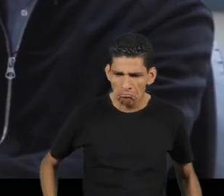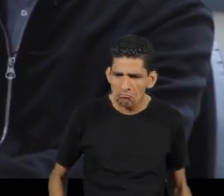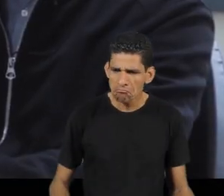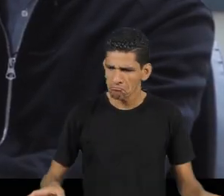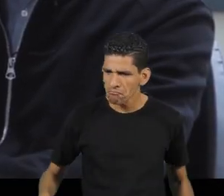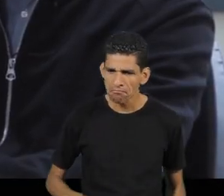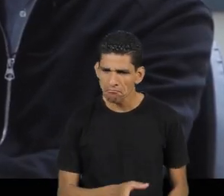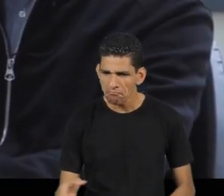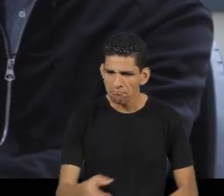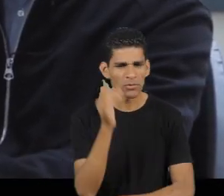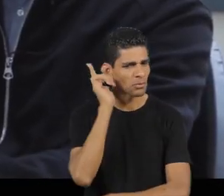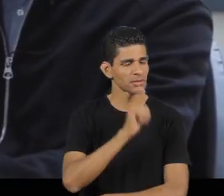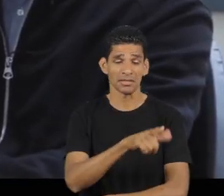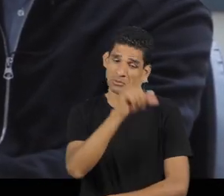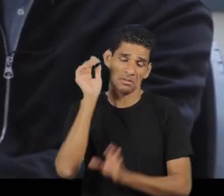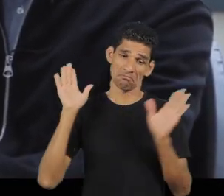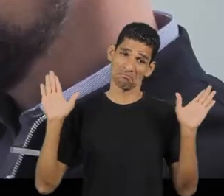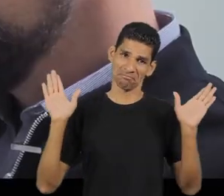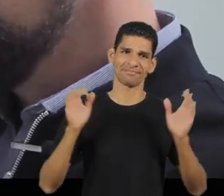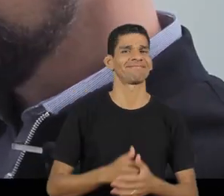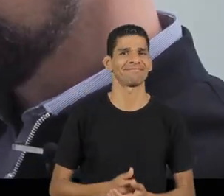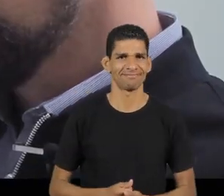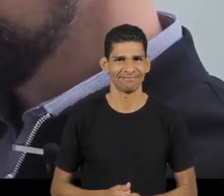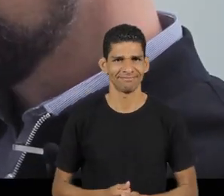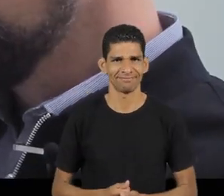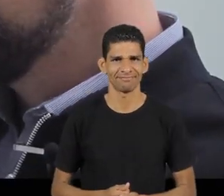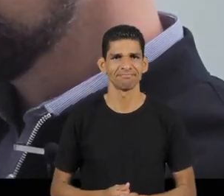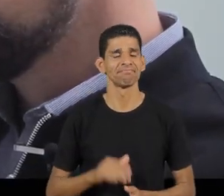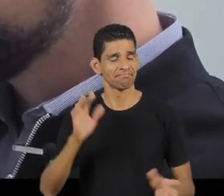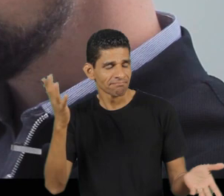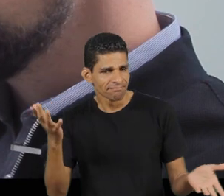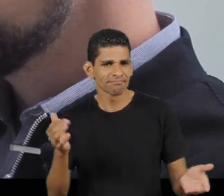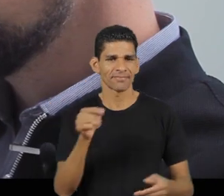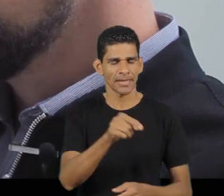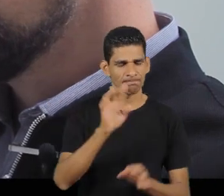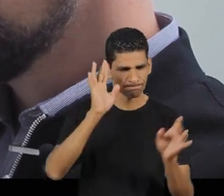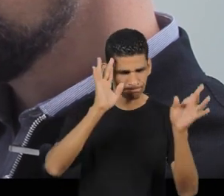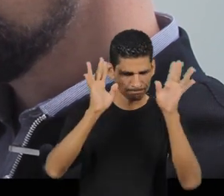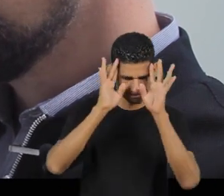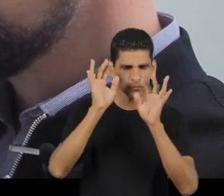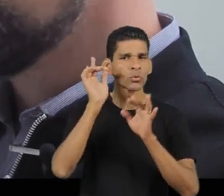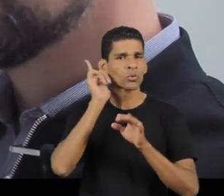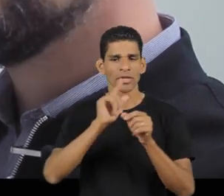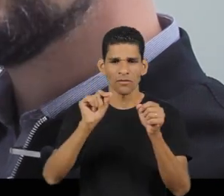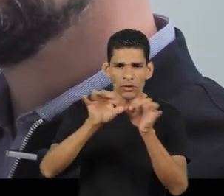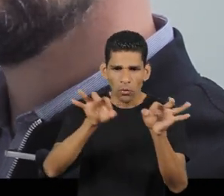ele está alocado hoje, então, em virtude disso, nós tivemos que fazer um pouco